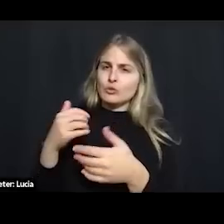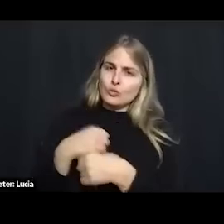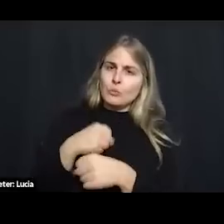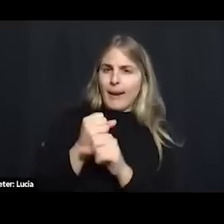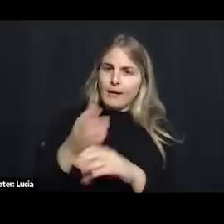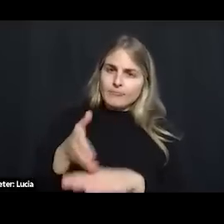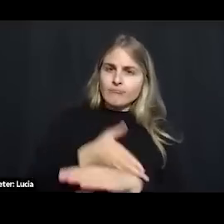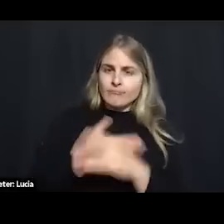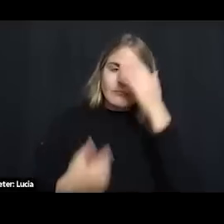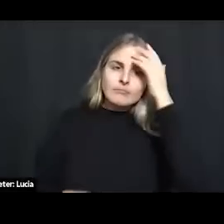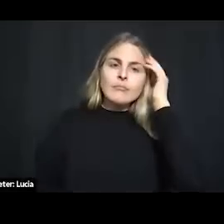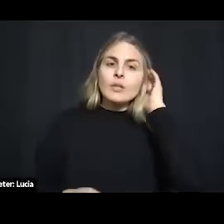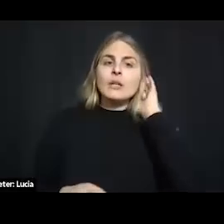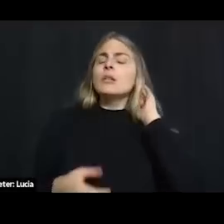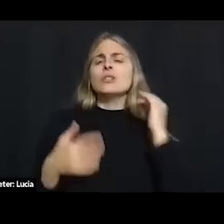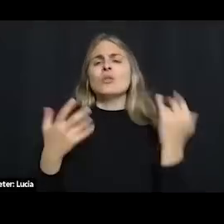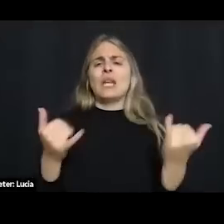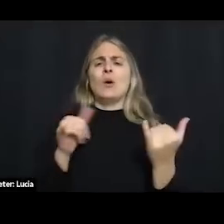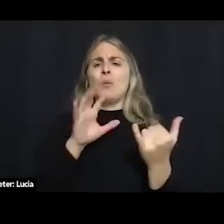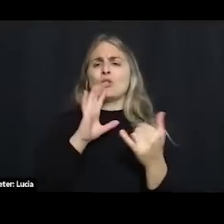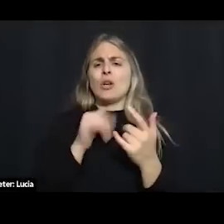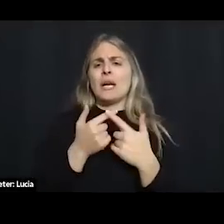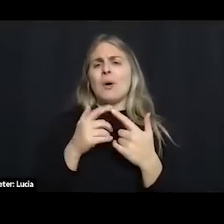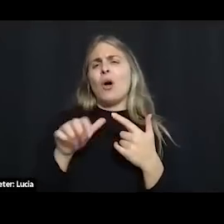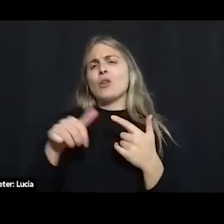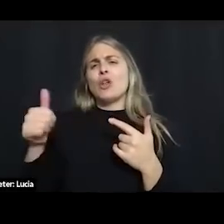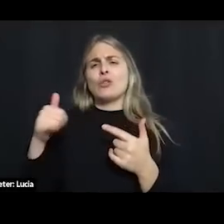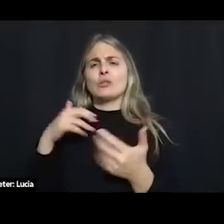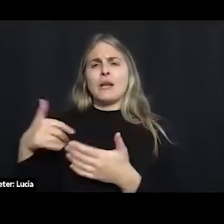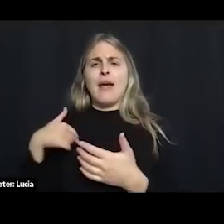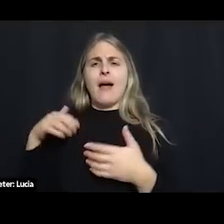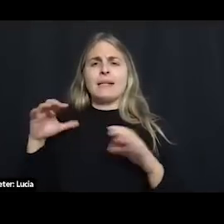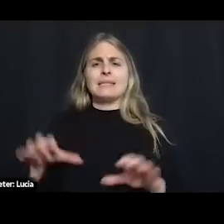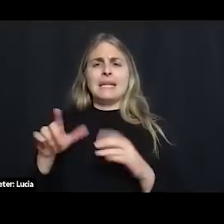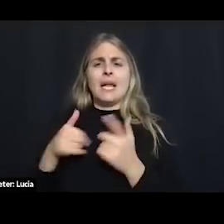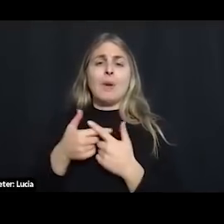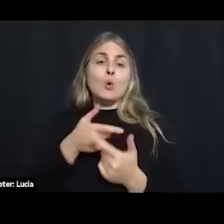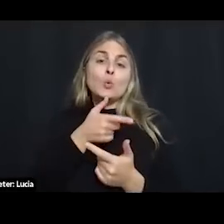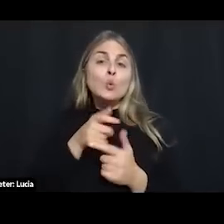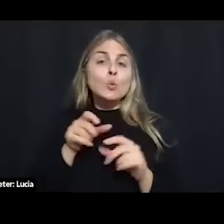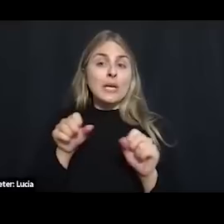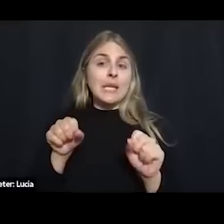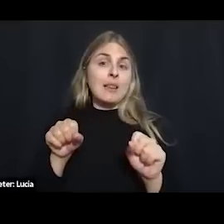Veamos brevemente un estudio cuantitativo que hice sobre quién es probable que se sienta solo y por qué.